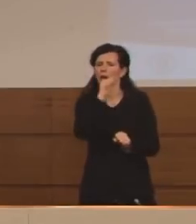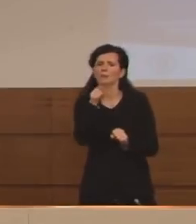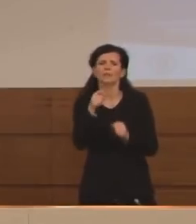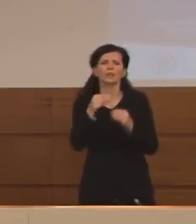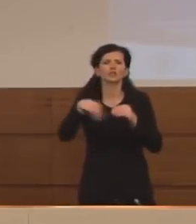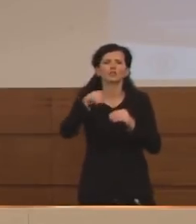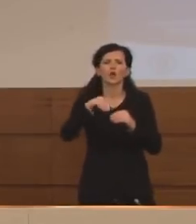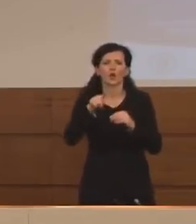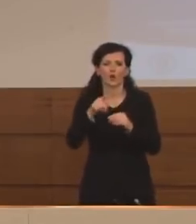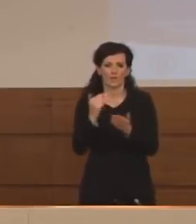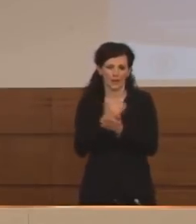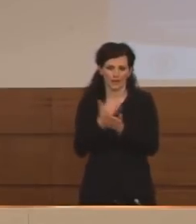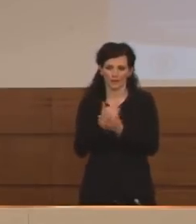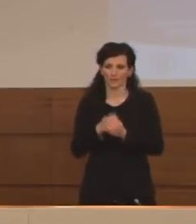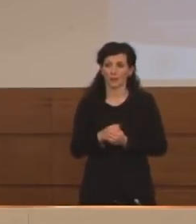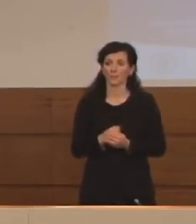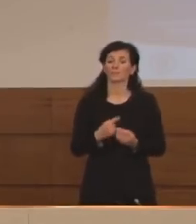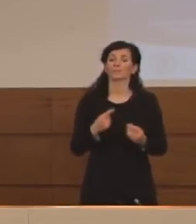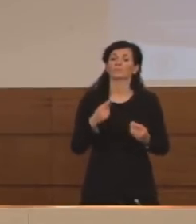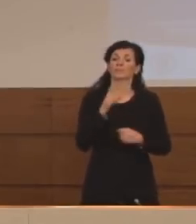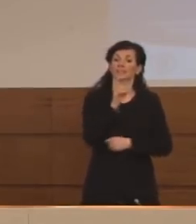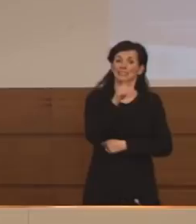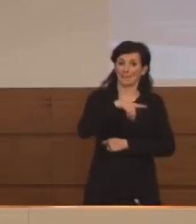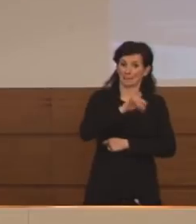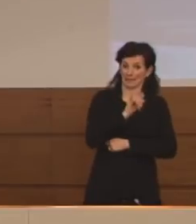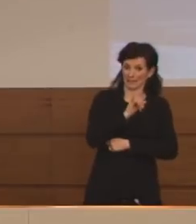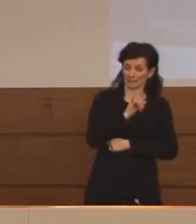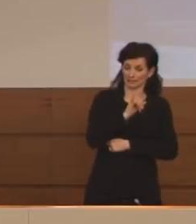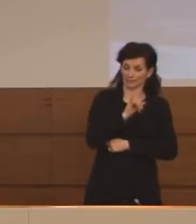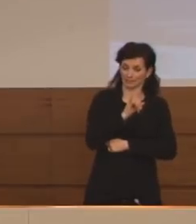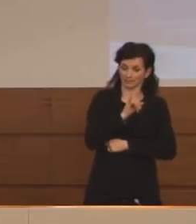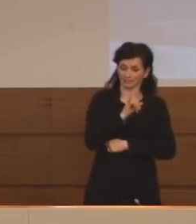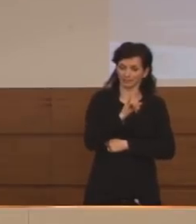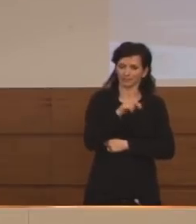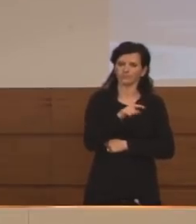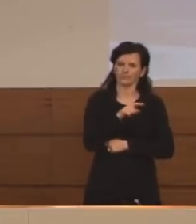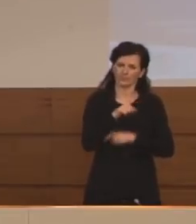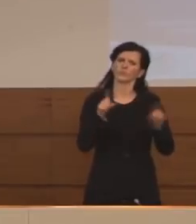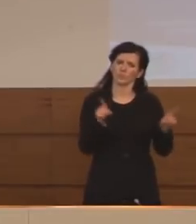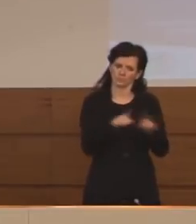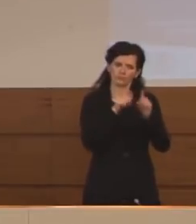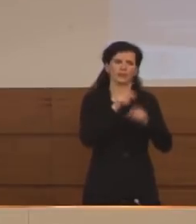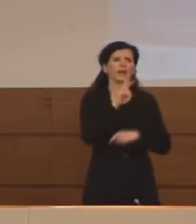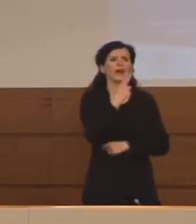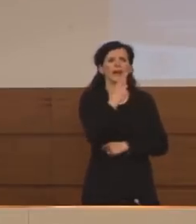Sui dispositivi vorrei dire che anche le RSA, come il resto delle strutture sanitarie,